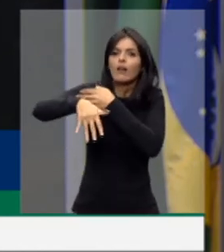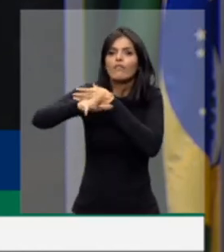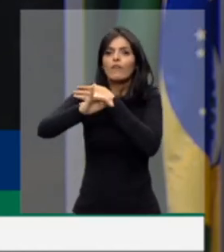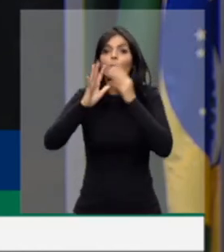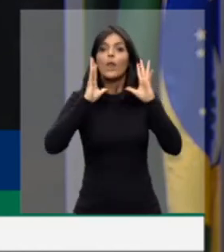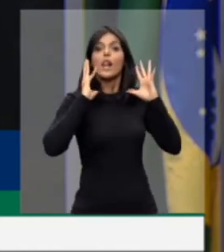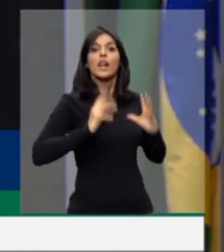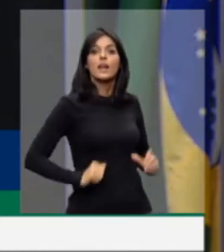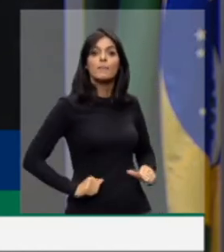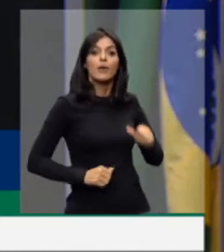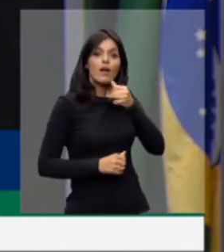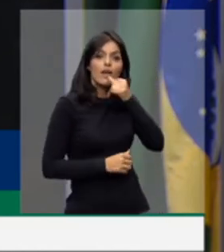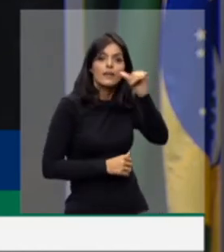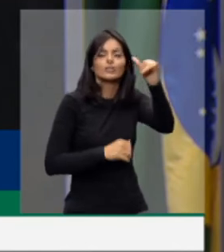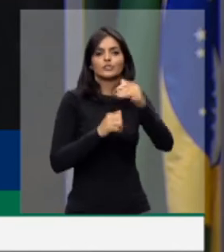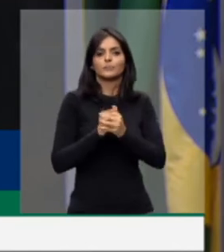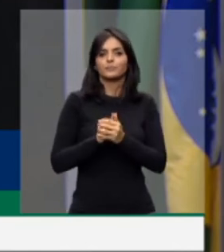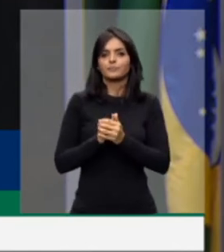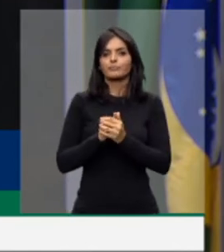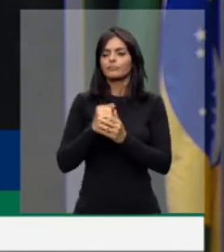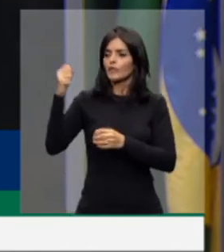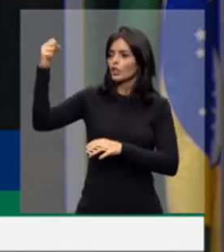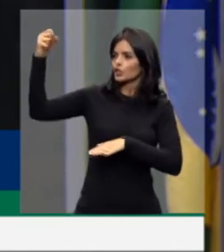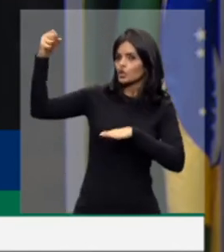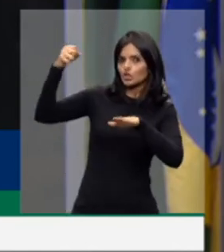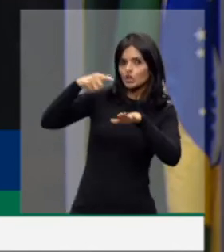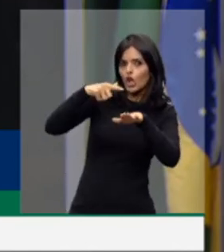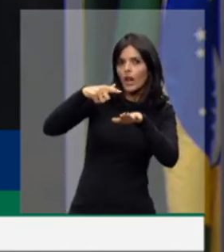DEIXAR DE LADO A ENERGIA POLUIDORA DAS TERMELÉTRICAS E VAMOS PRODUZIR ENERGIA LIMPA,